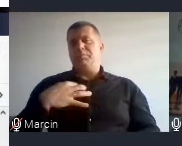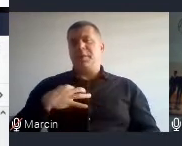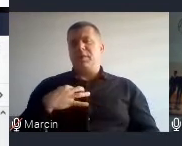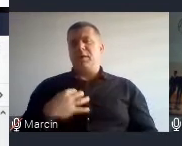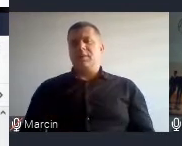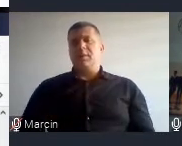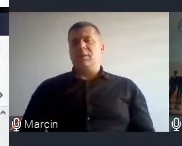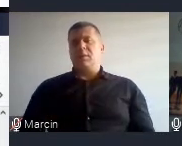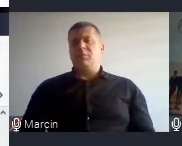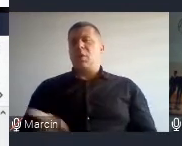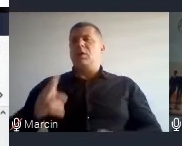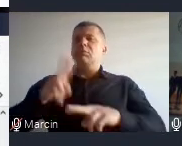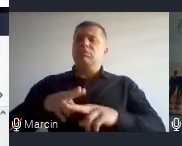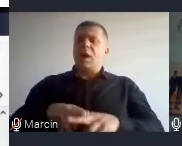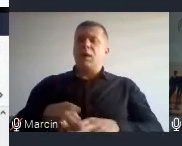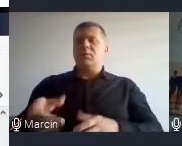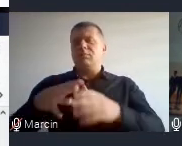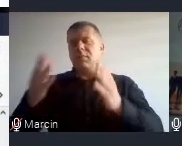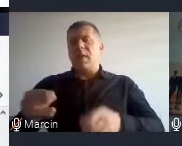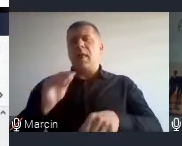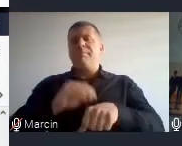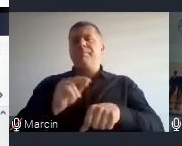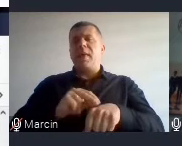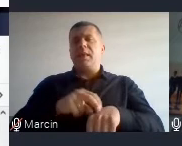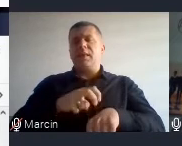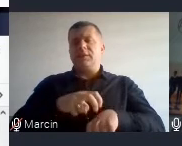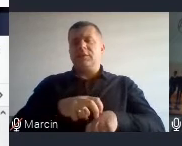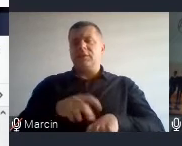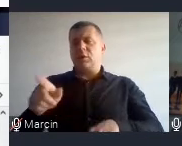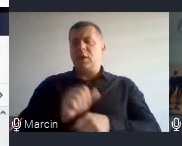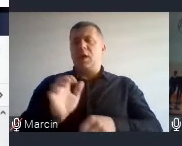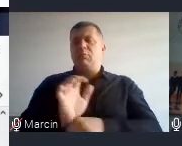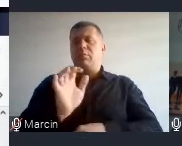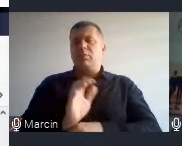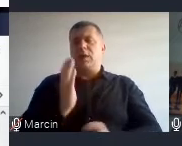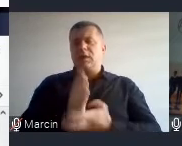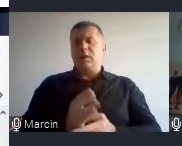dane urządzenie medyczne jest produkowane wyłącznie przez jednego wykonawcę –